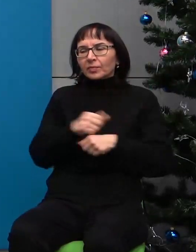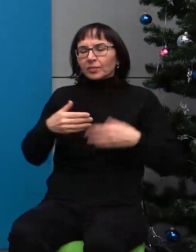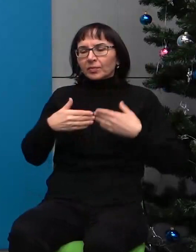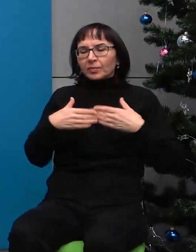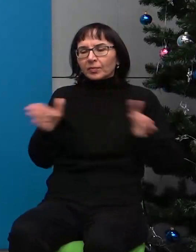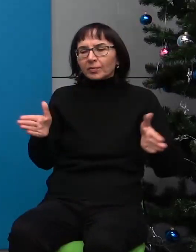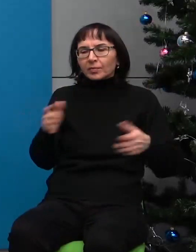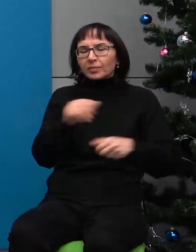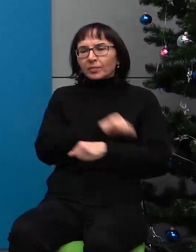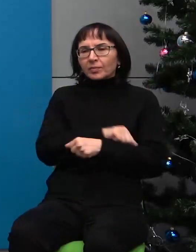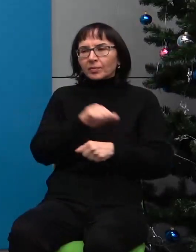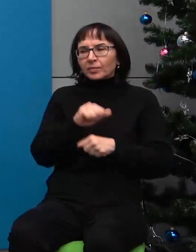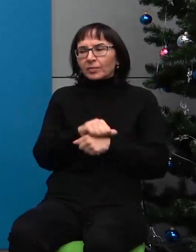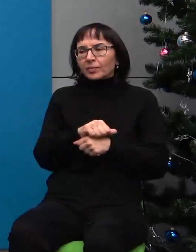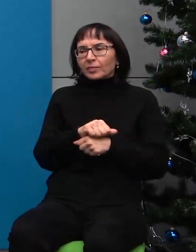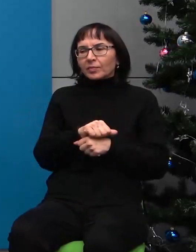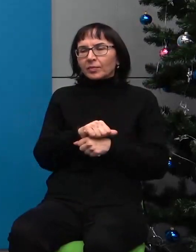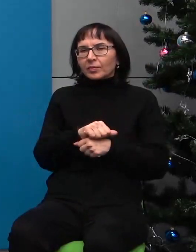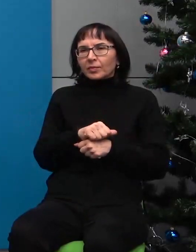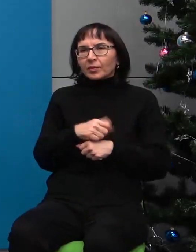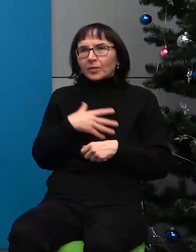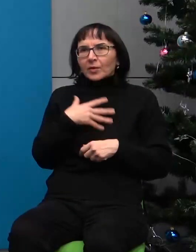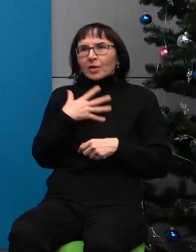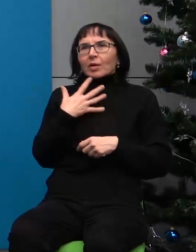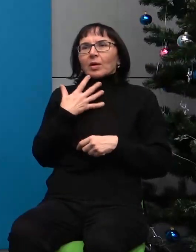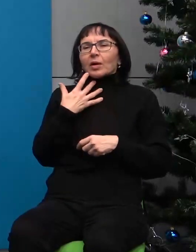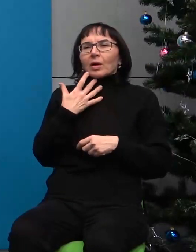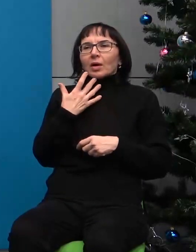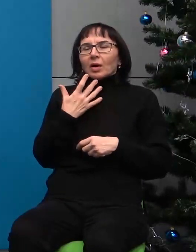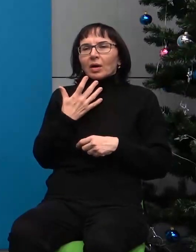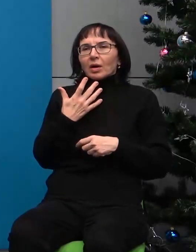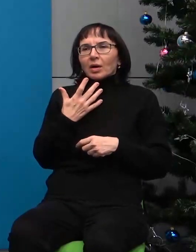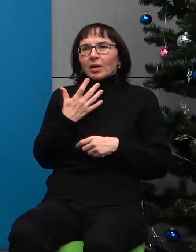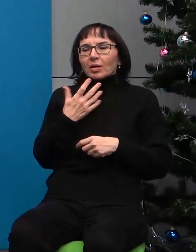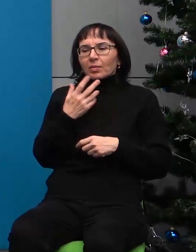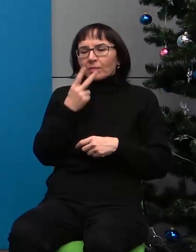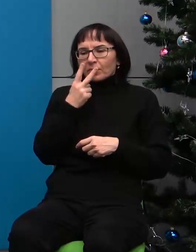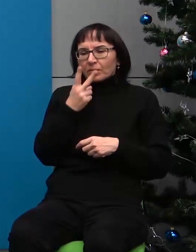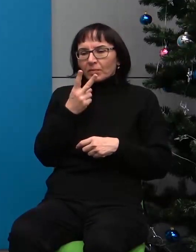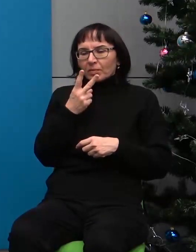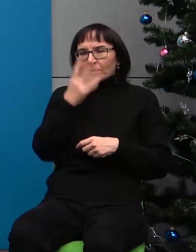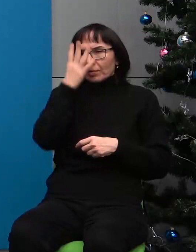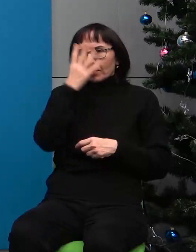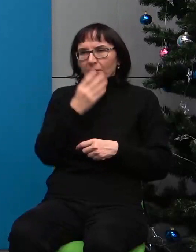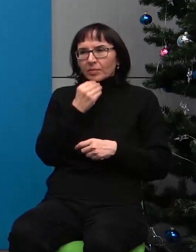i nagle po prostu krztusi się, wypada mu wszystko z rąk. Patrzy, a tam jest zdjęcie